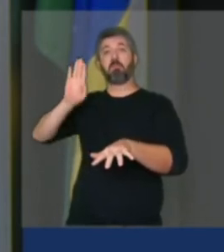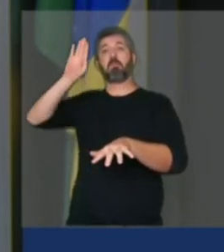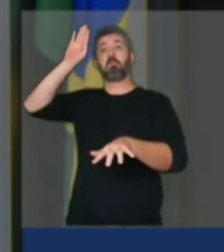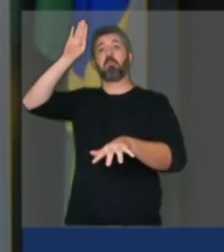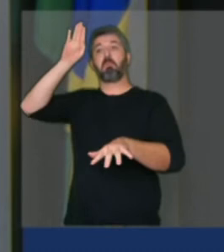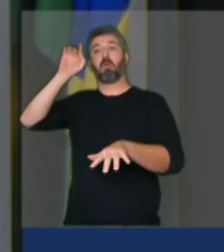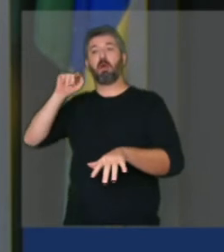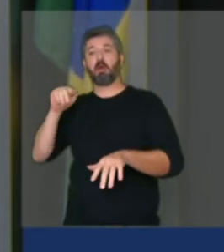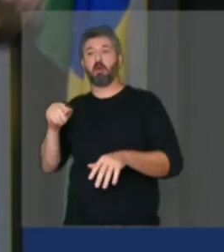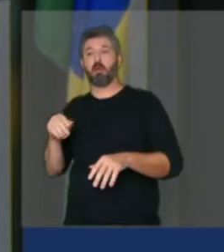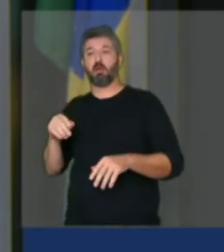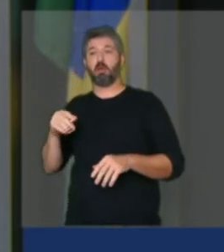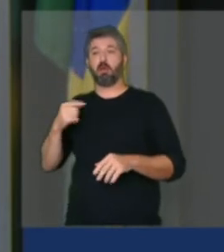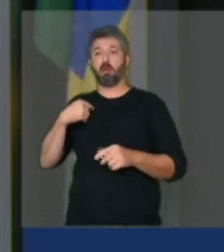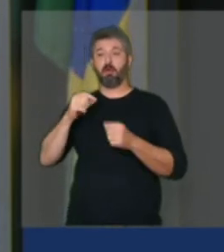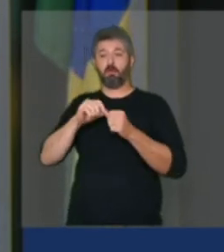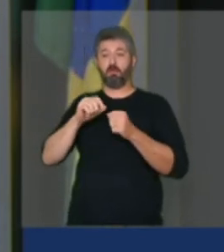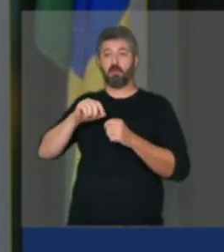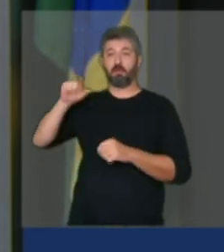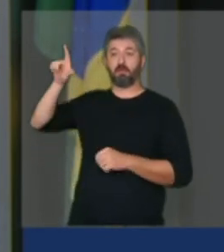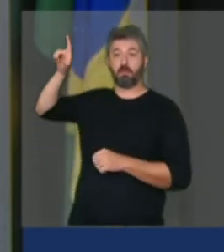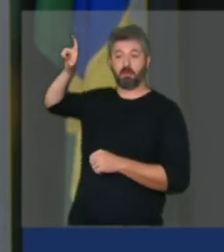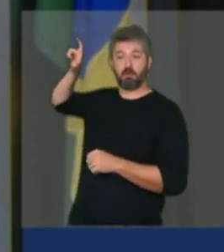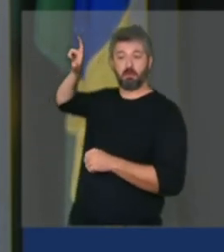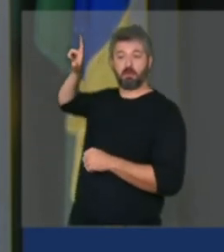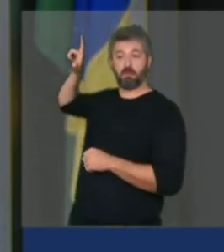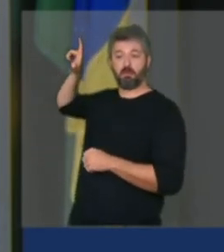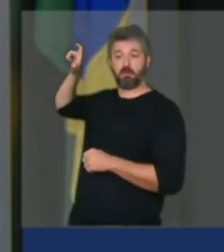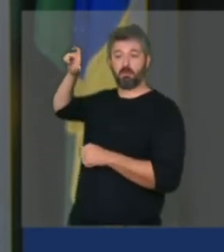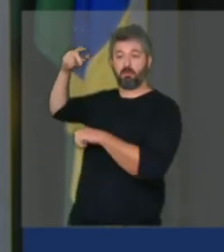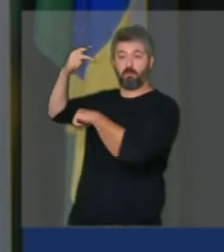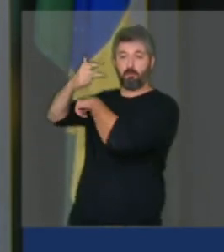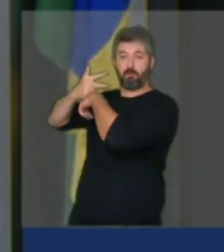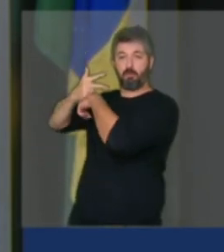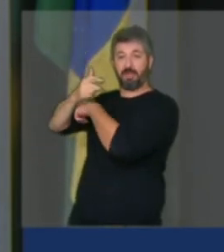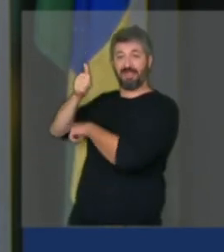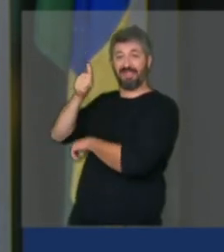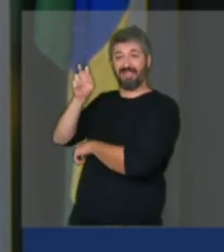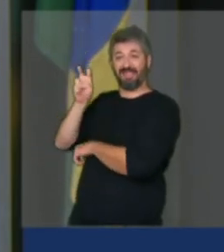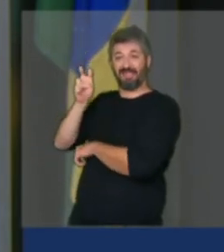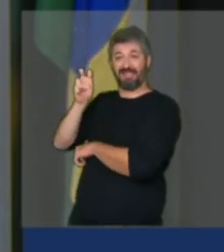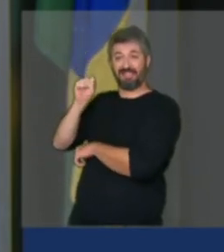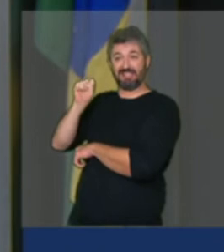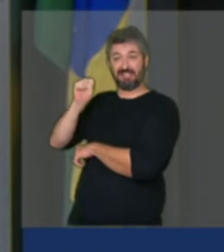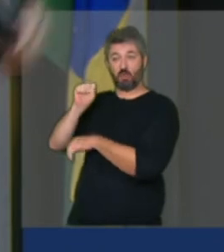MÃO E FIZ ESSE ATO, GRAVEI UM VÍDEO DE 15 SEGUNDOS QUE ESTÁ NAS MINHAS REDES SOCIAIS, AONDE EU DISSE QUE A